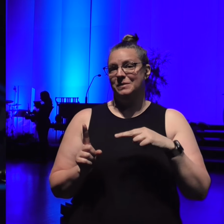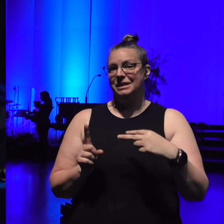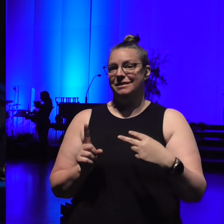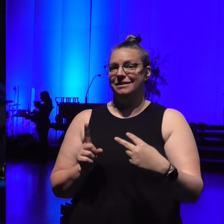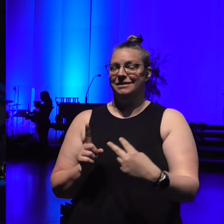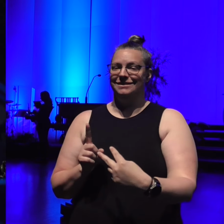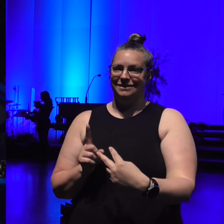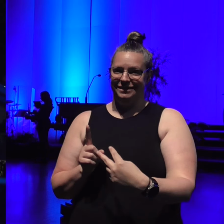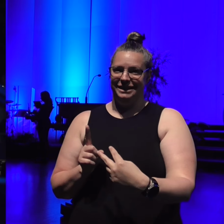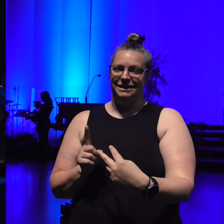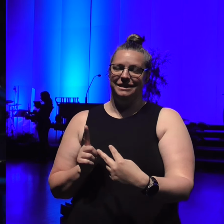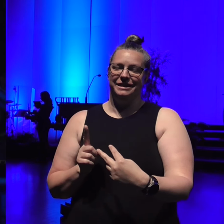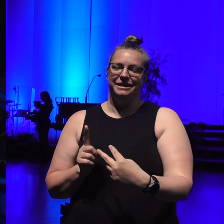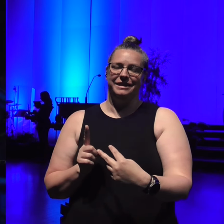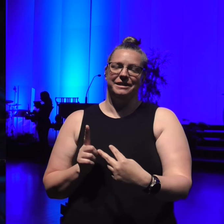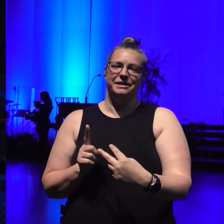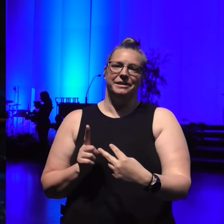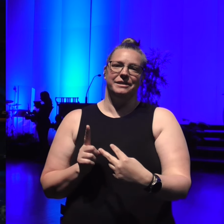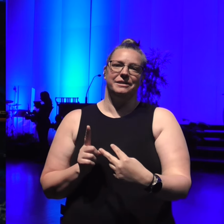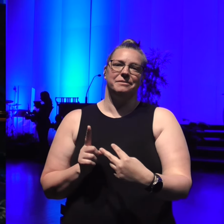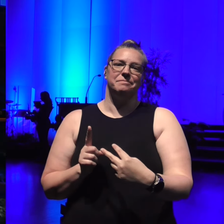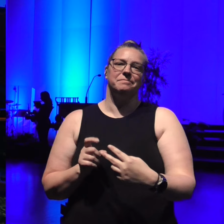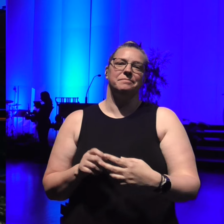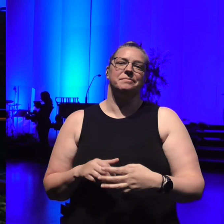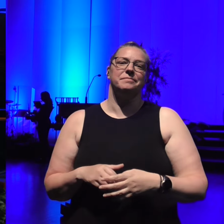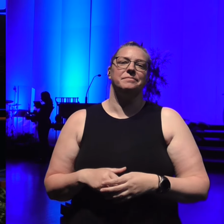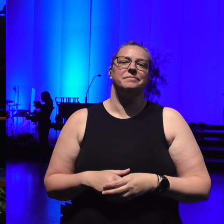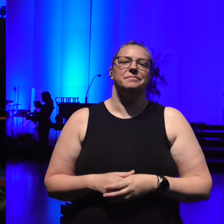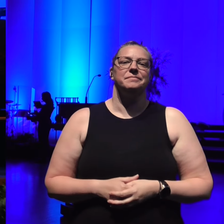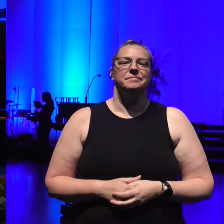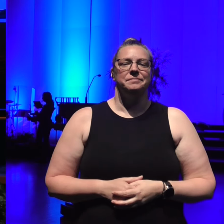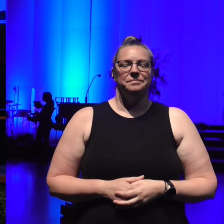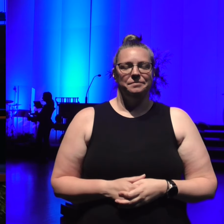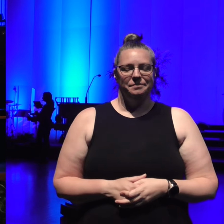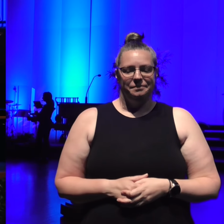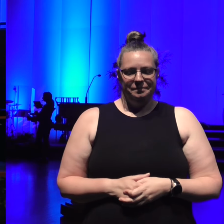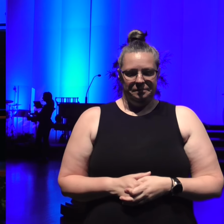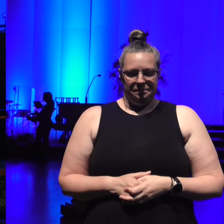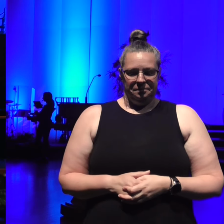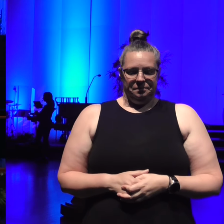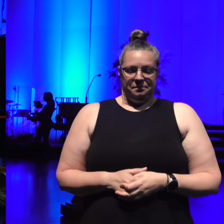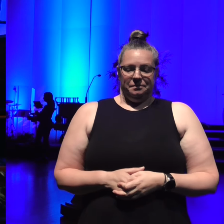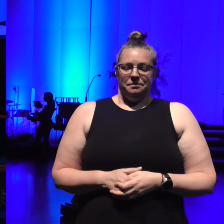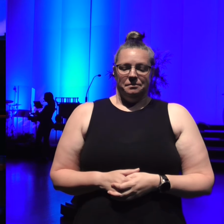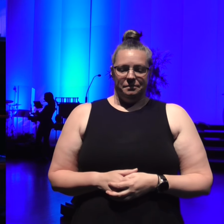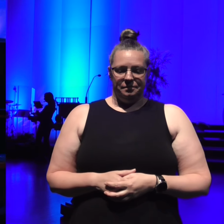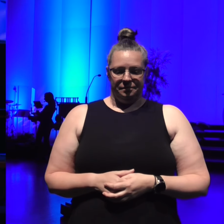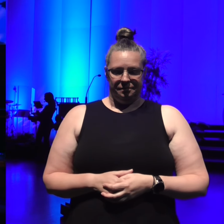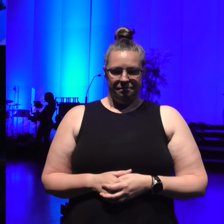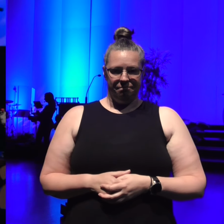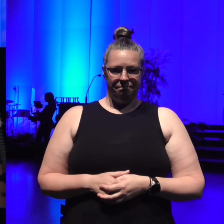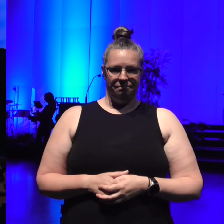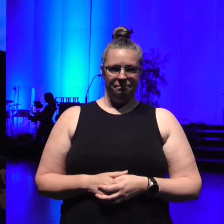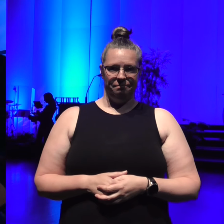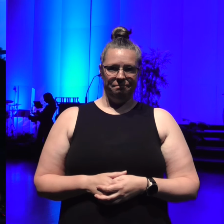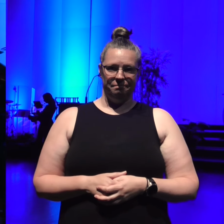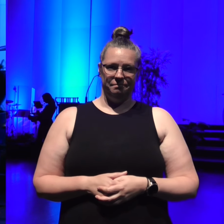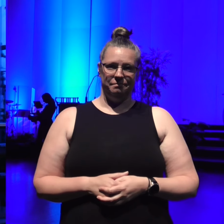[Música]